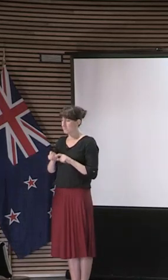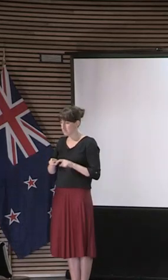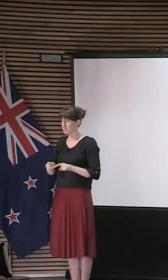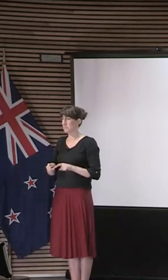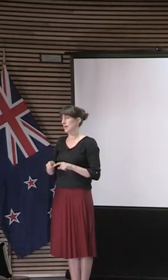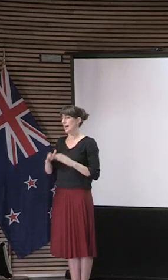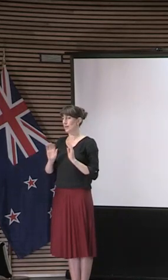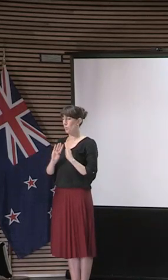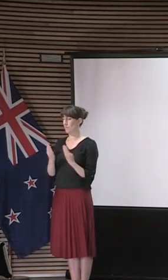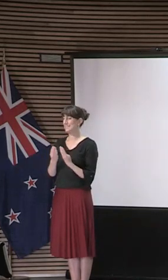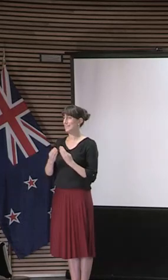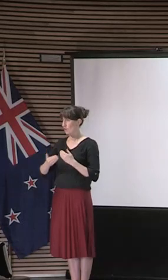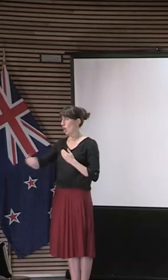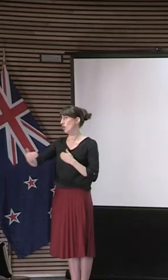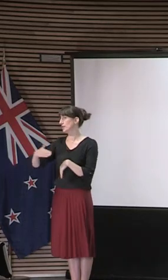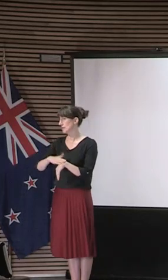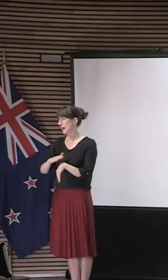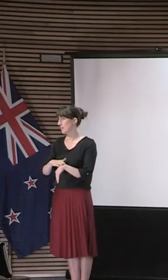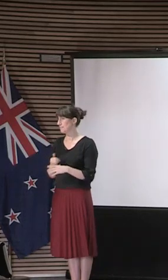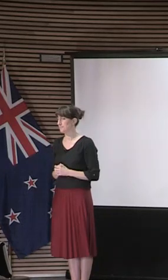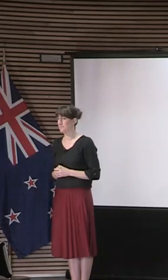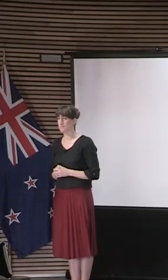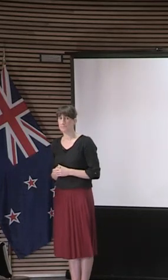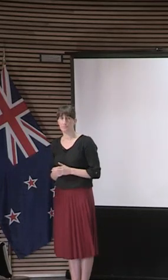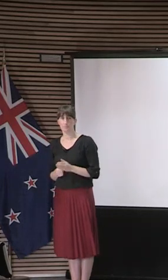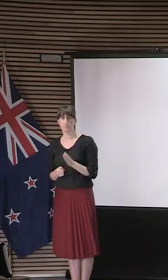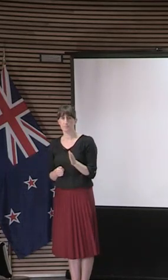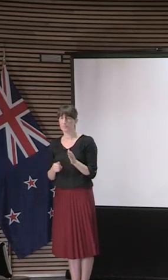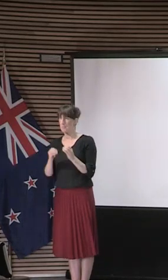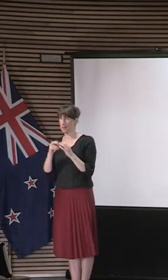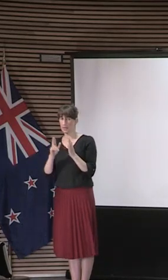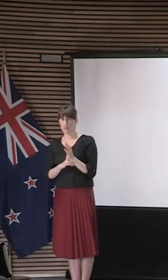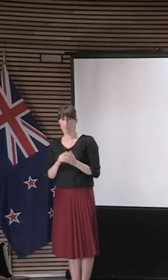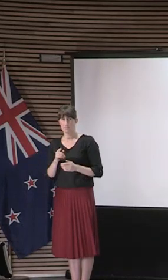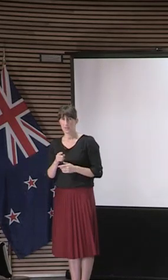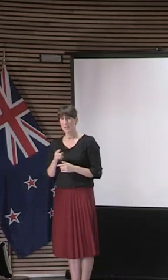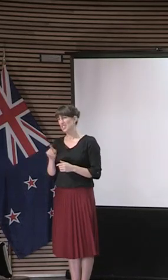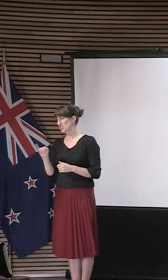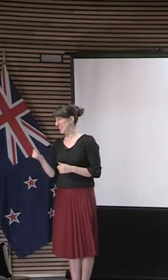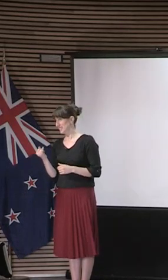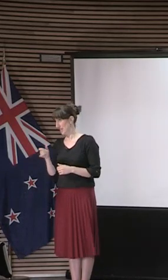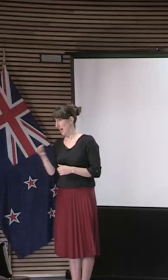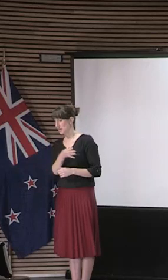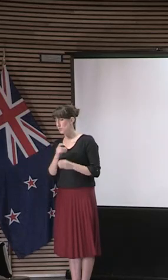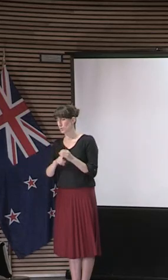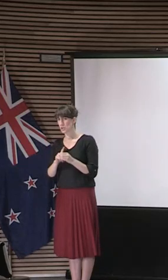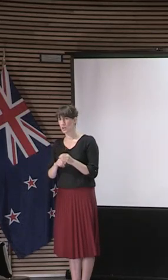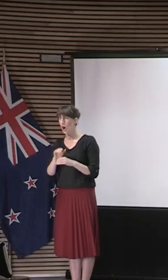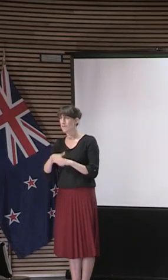hei tauira, mehemea he tohutohu mai i te röpü tohutohu tohutohu hangarau whakamahi whakam3tautau hei waahanga o